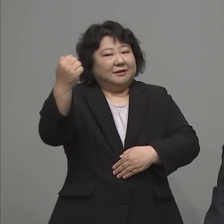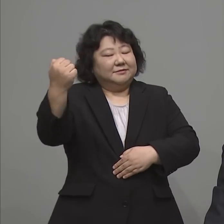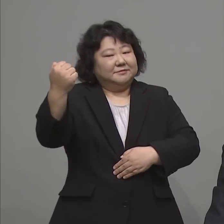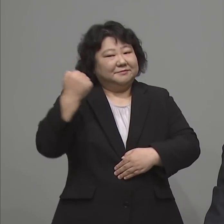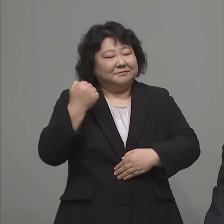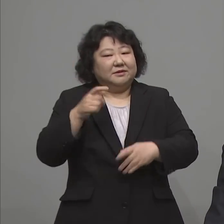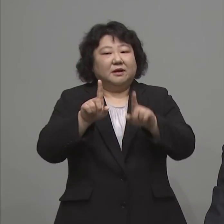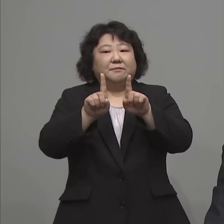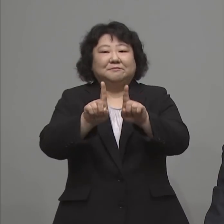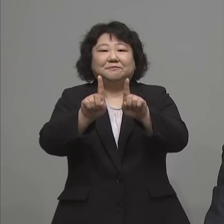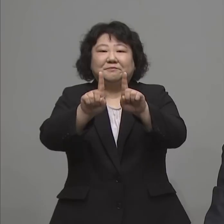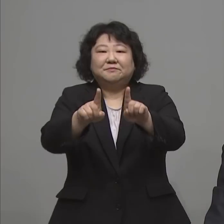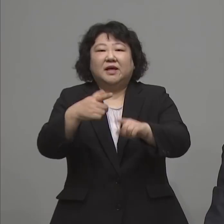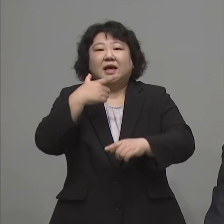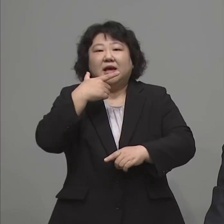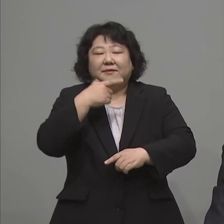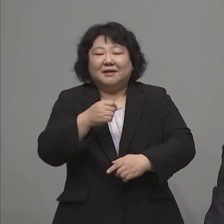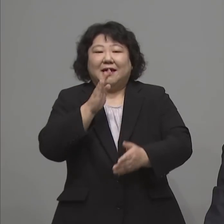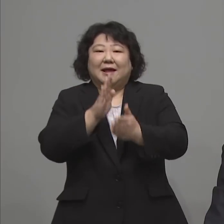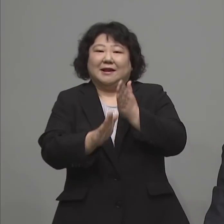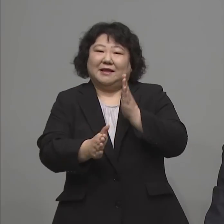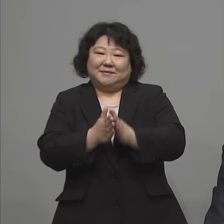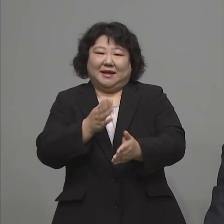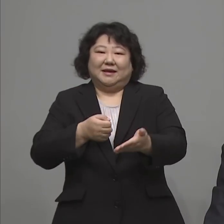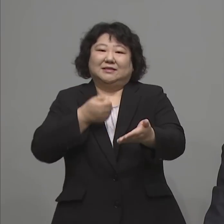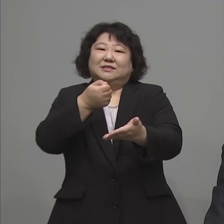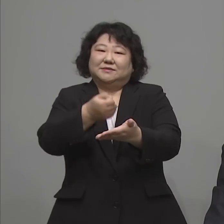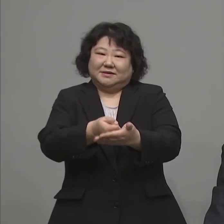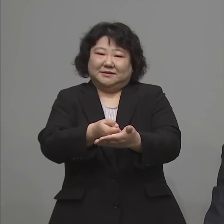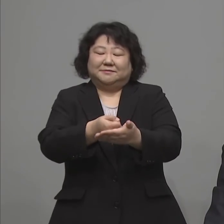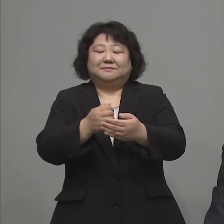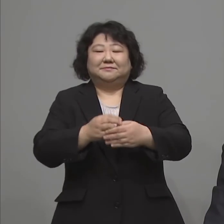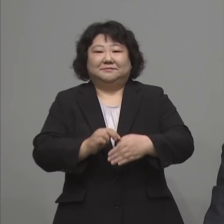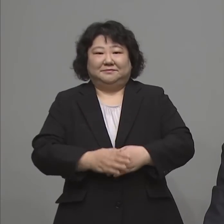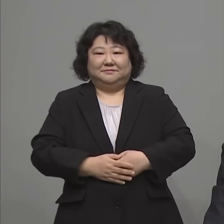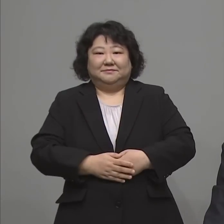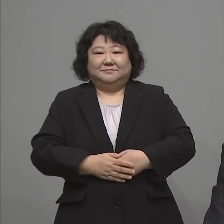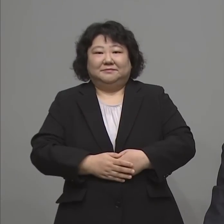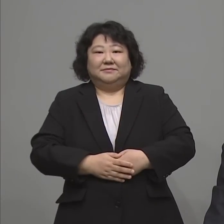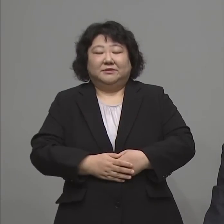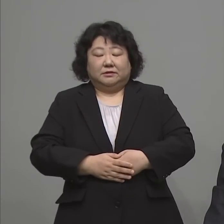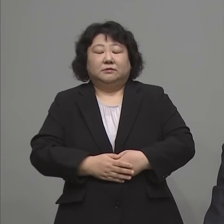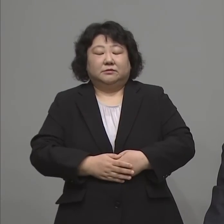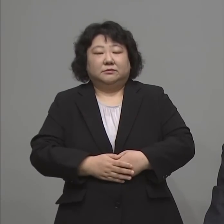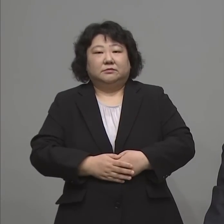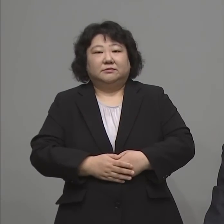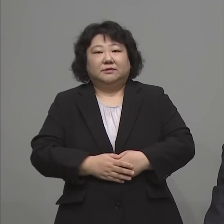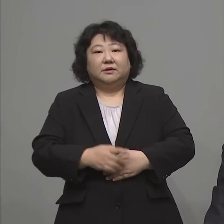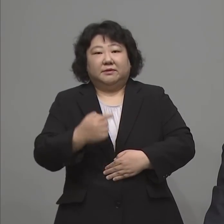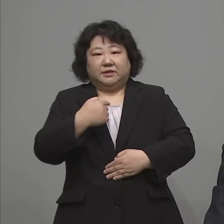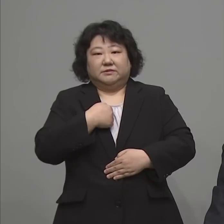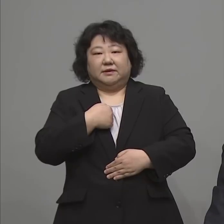歩んでいきたいと 改めて決意いたしました そのために 私は 大きな